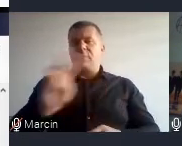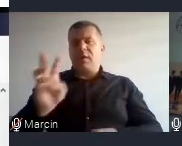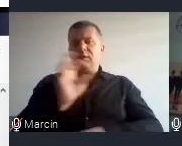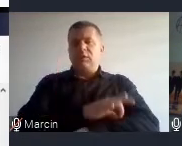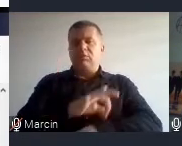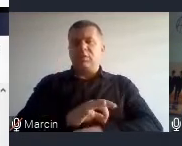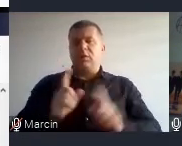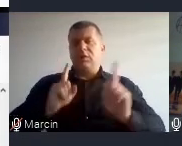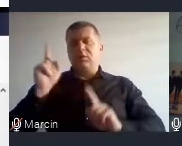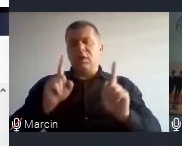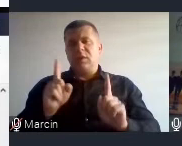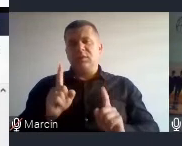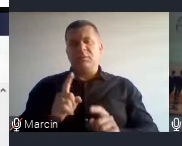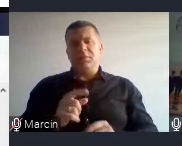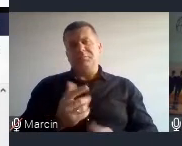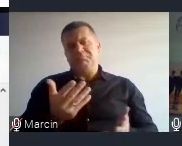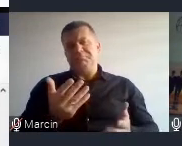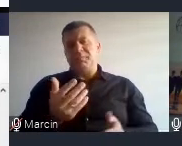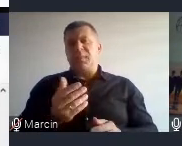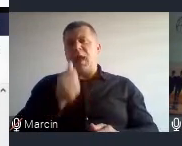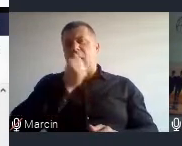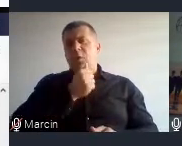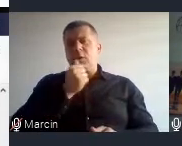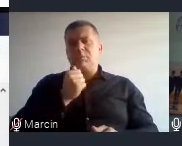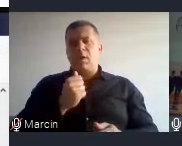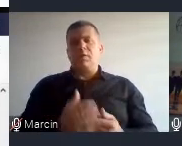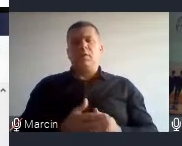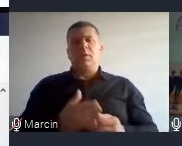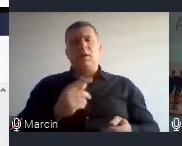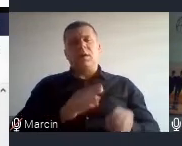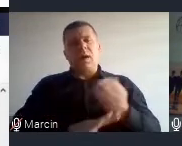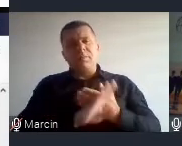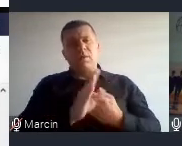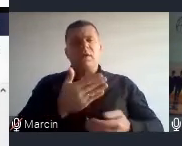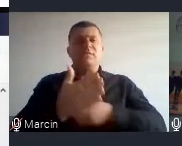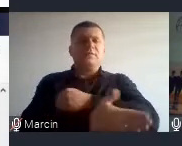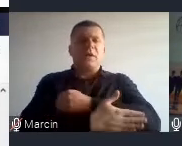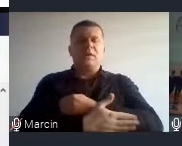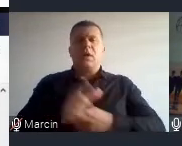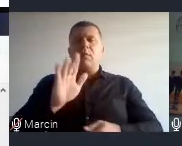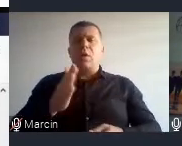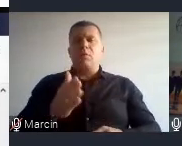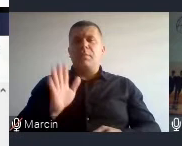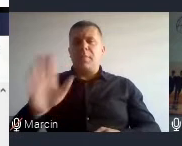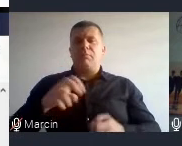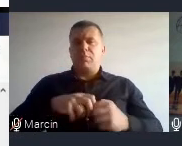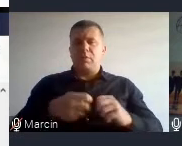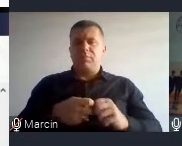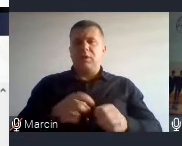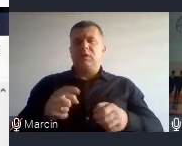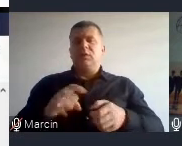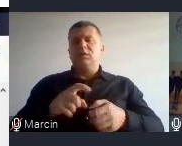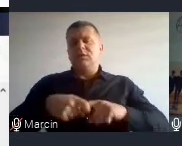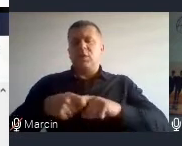Czasem zupełnie incognito, reprezentując, wspierając podmioty, które wpakowały się w problemy związane z zamówieniami,